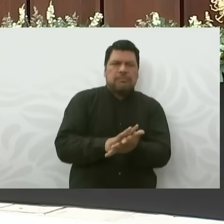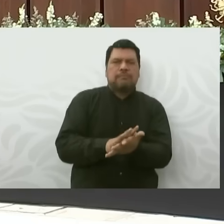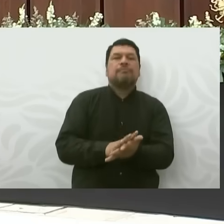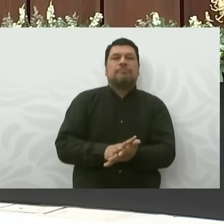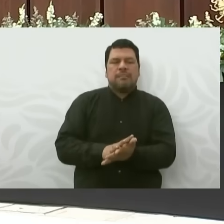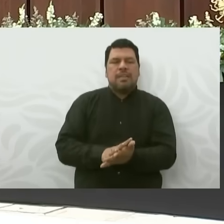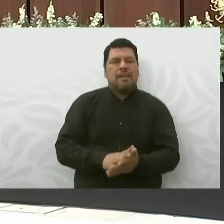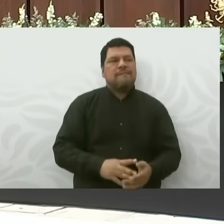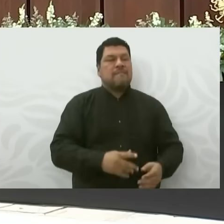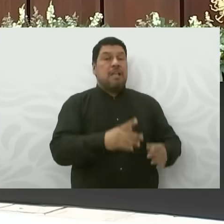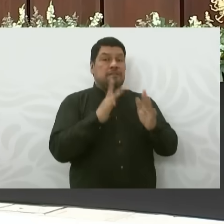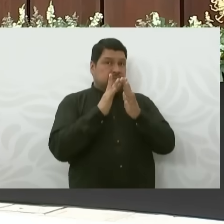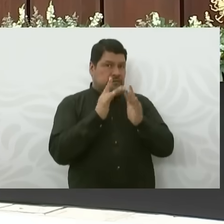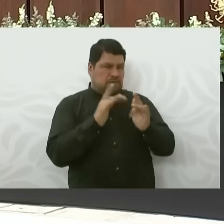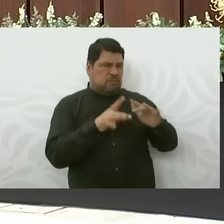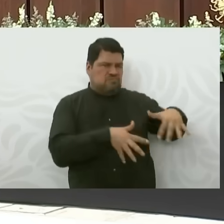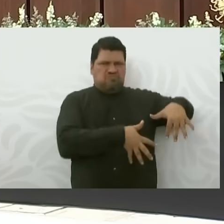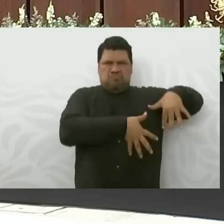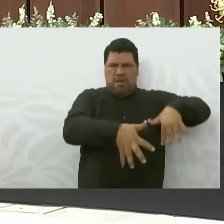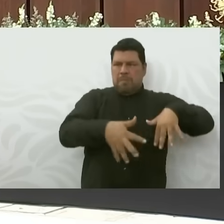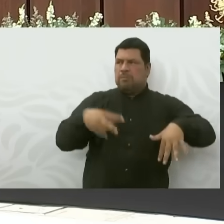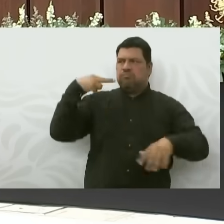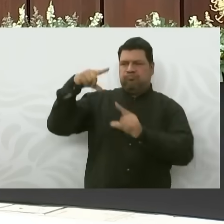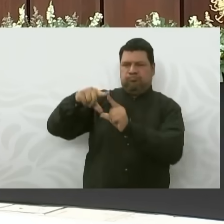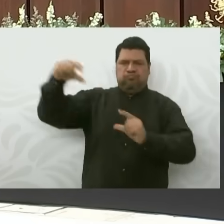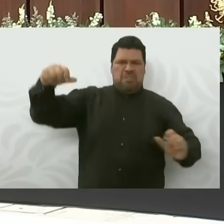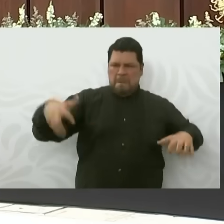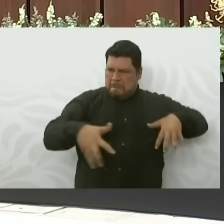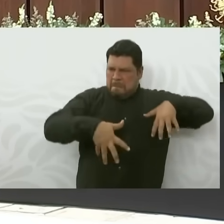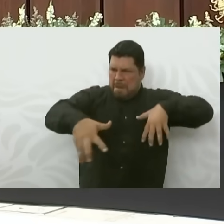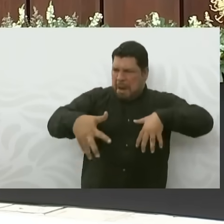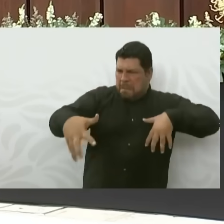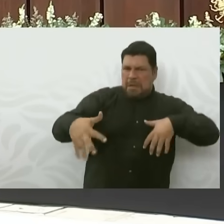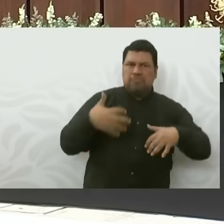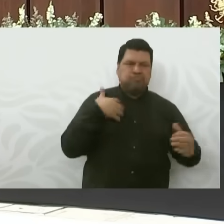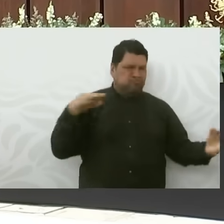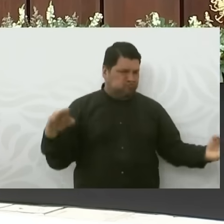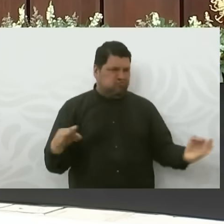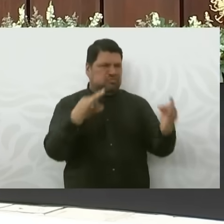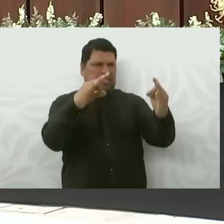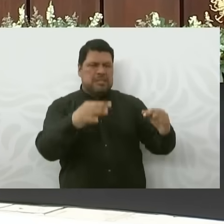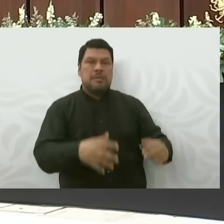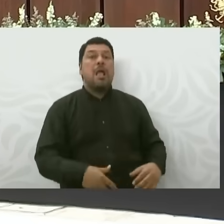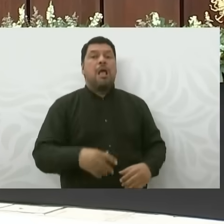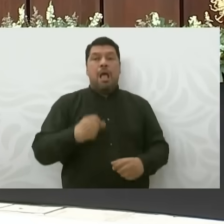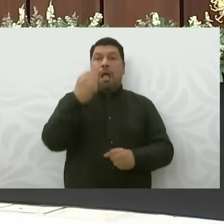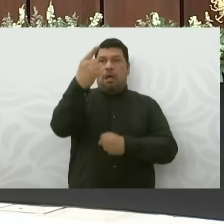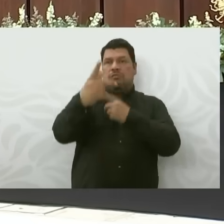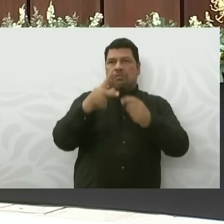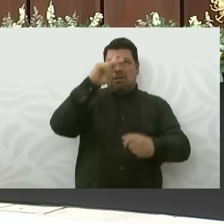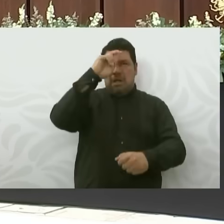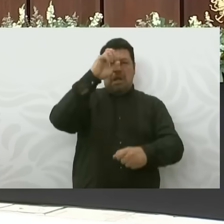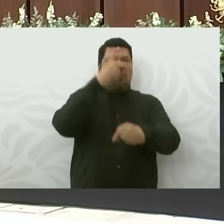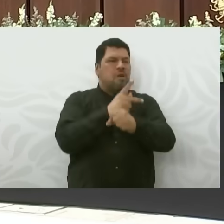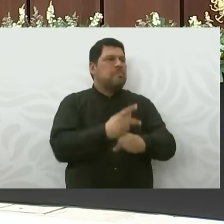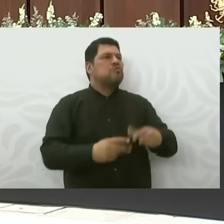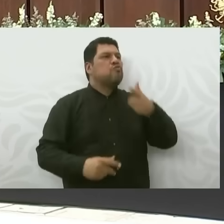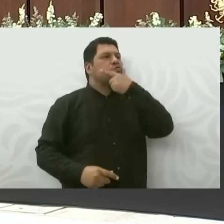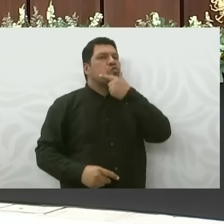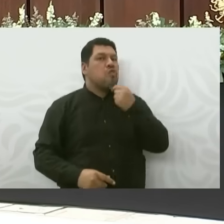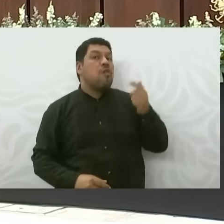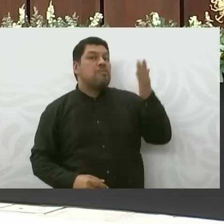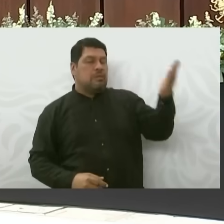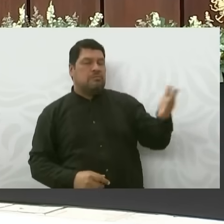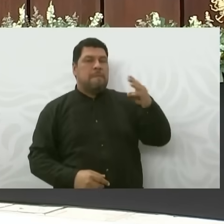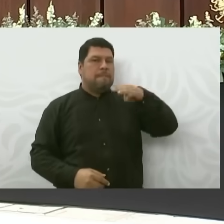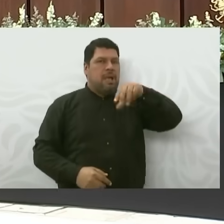francesa cuando los conservadores se atrevieron a ir a Europa a traer a Maximiliano y Carlota para